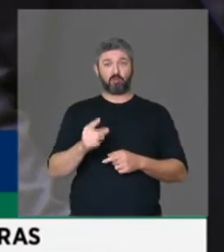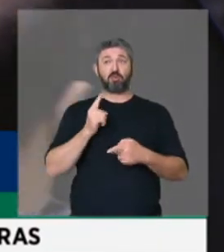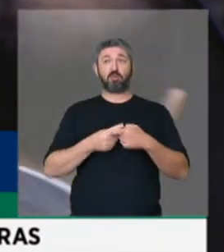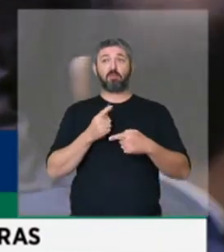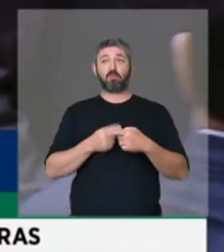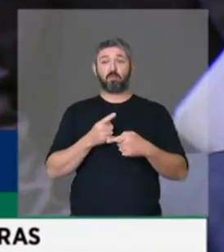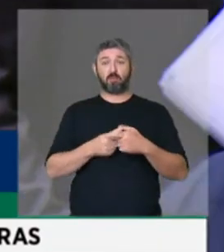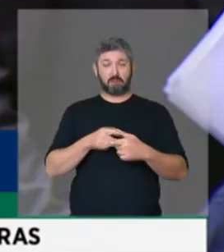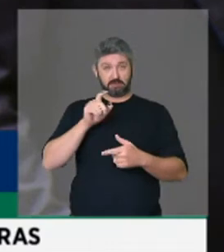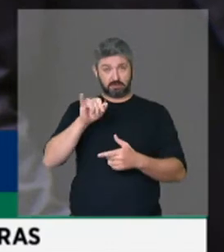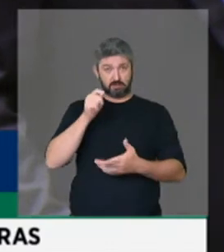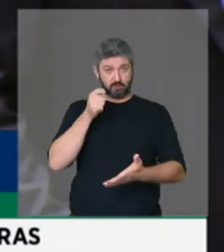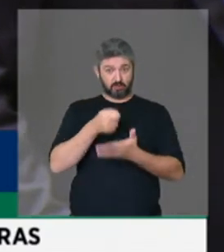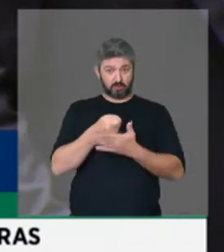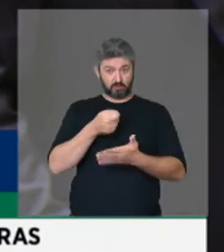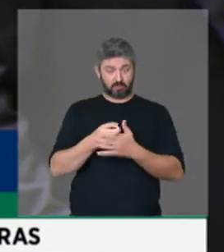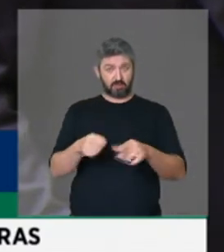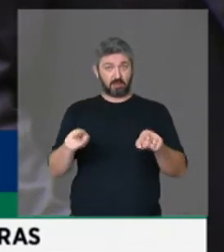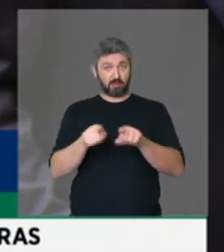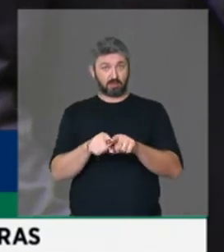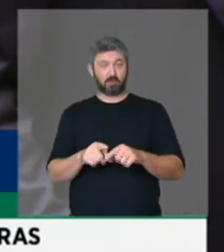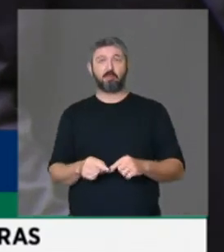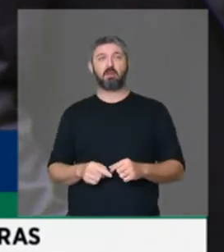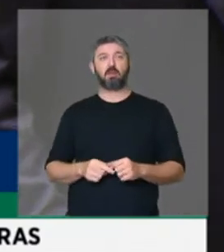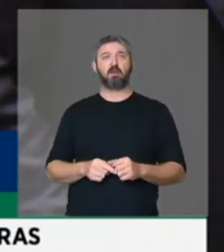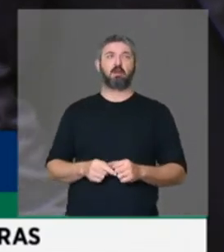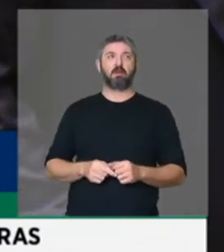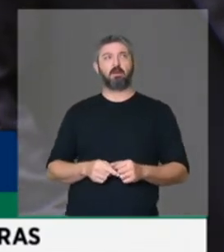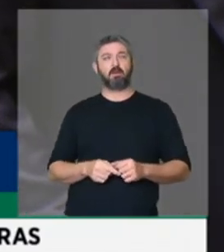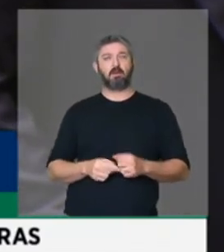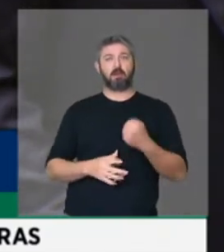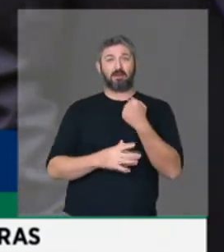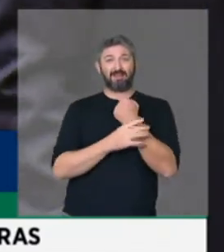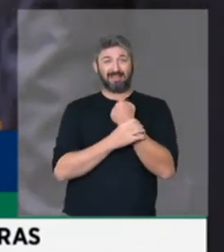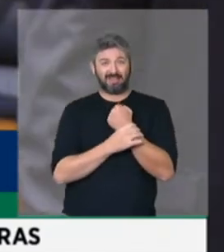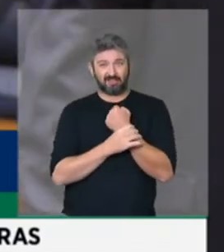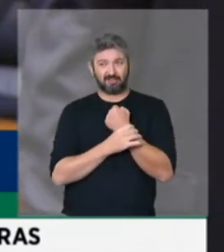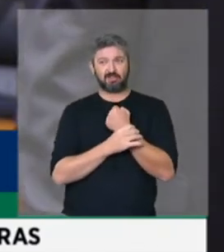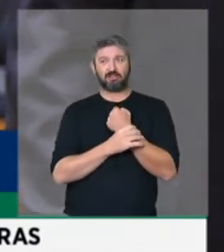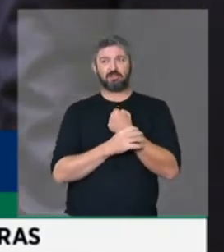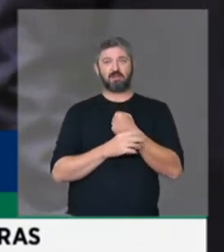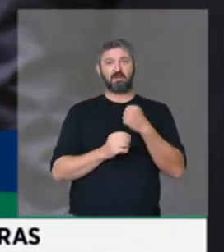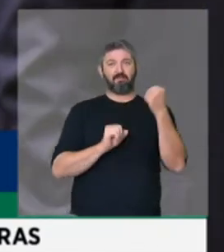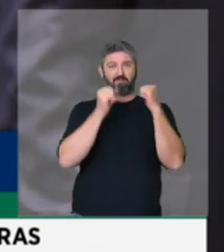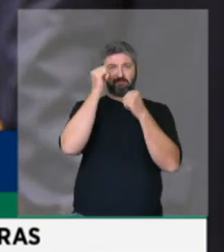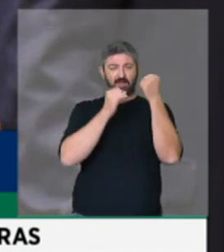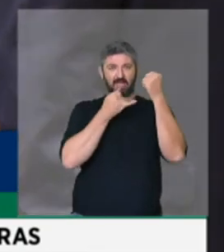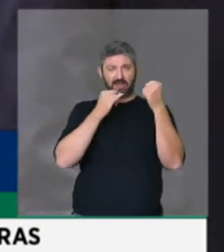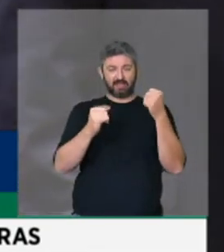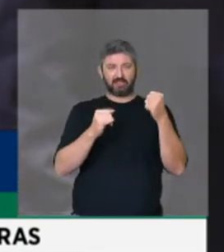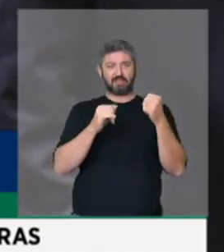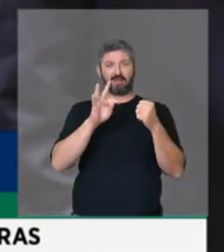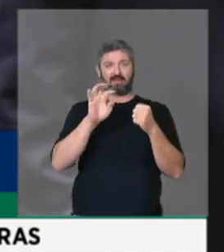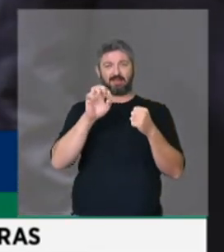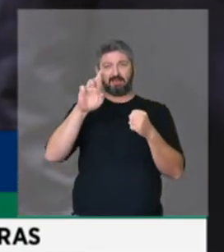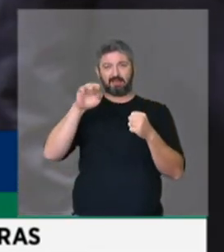PELO RELATOR... ELE... ELMAR NASCIMENTO, PESSOA QUE EU ADMIRO BASTANTE, ELE FAZ... FAZ COM QUE... ESSAS AÇÕ